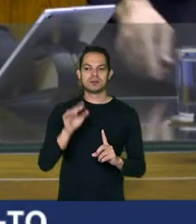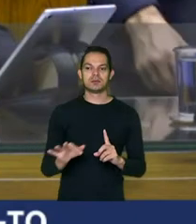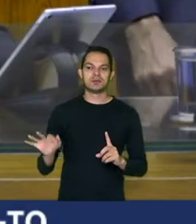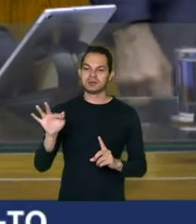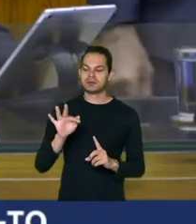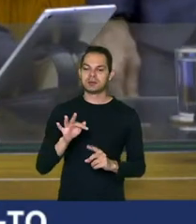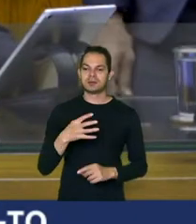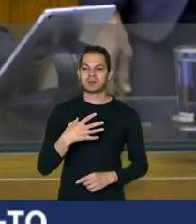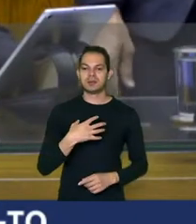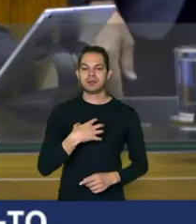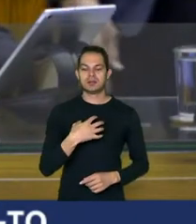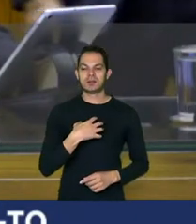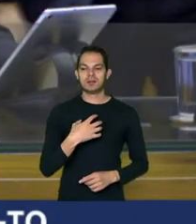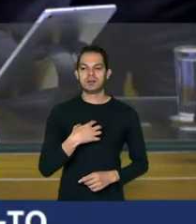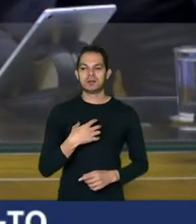DEPUTADO FEDERAL DA BAHIA,